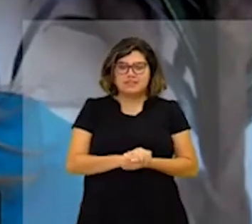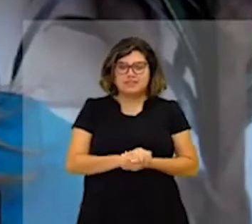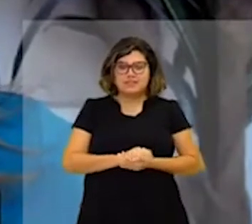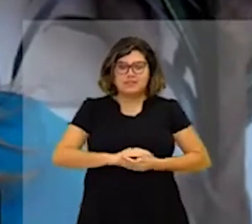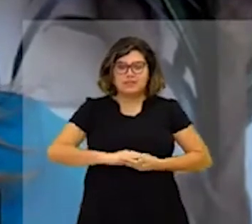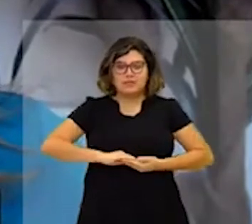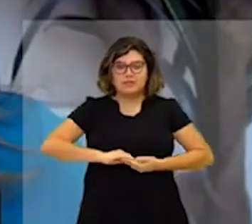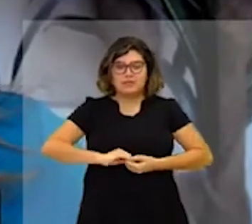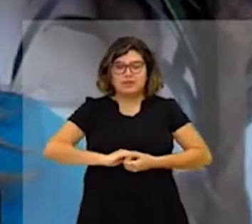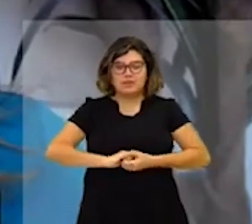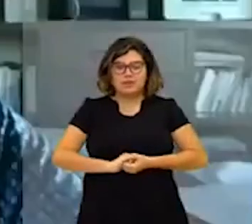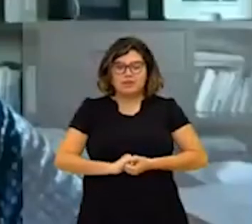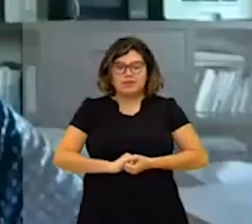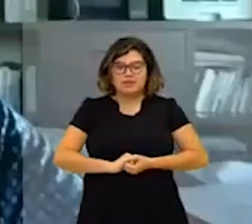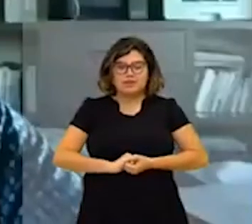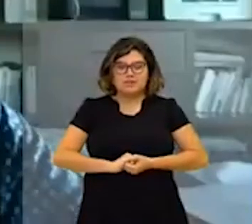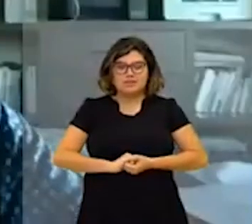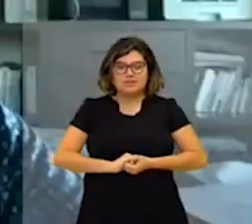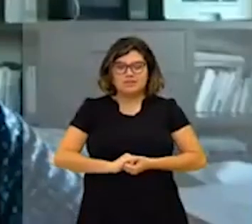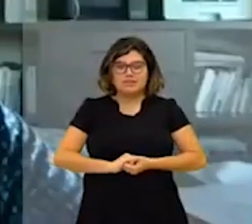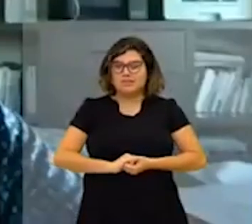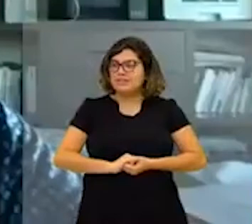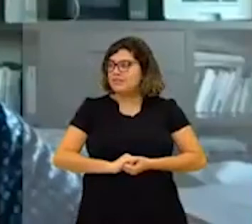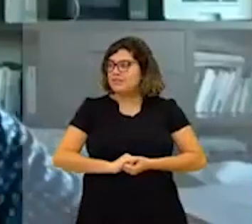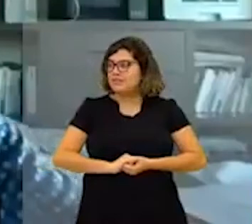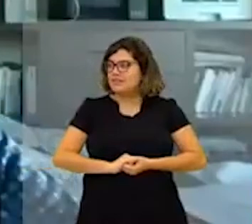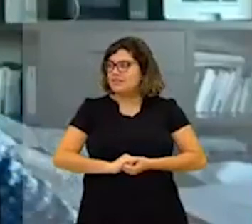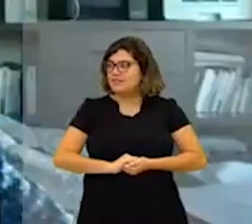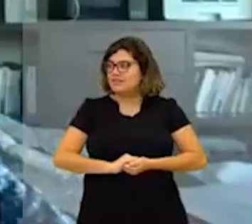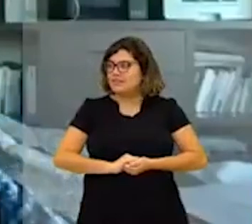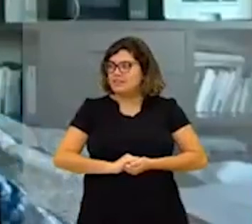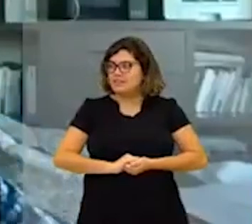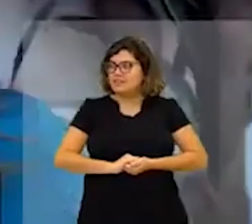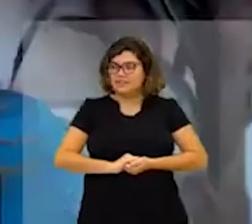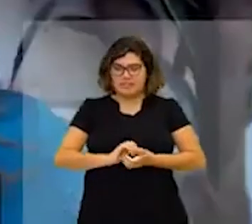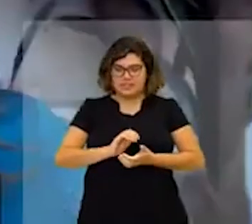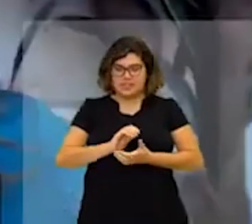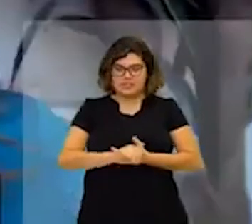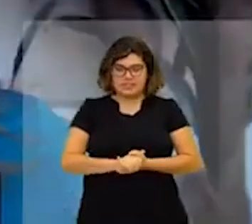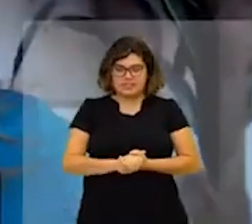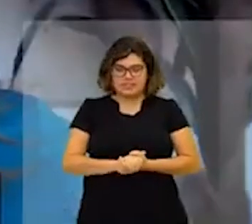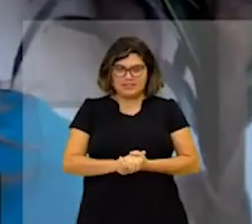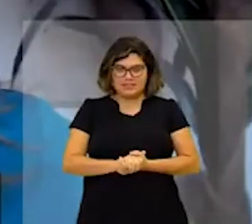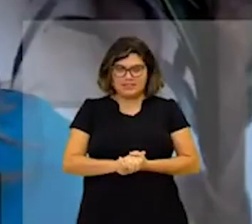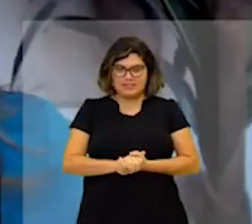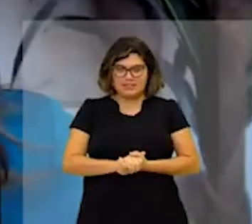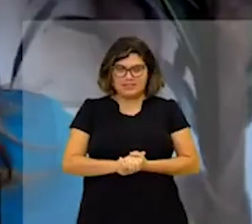é verdade né nós temos muito que falar né Sempre tempo